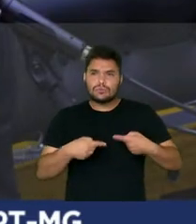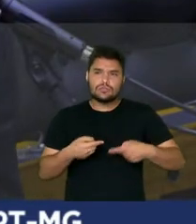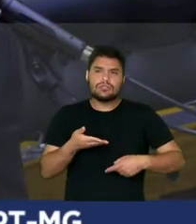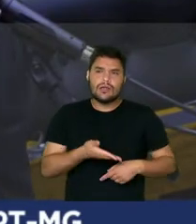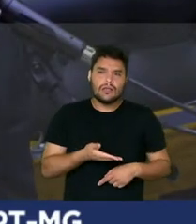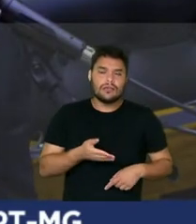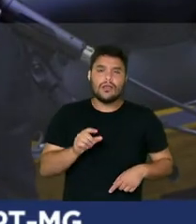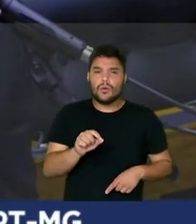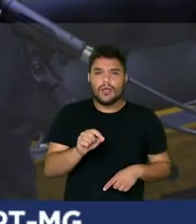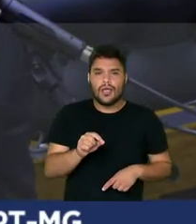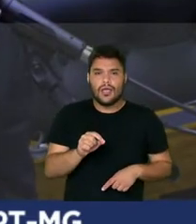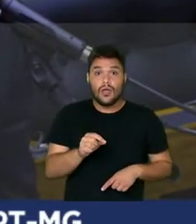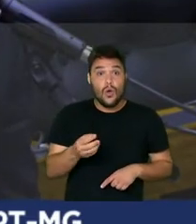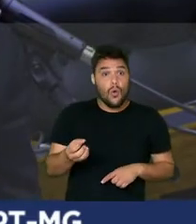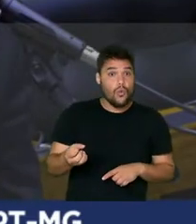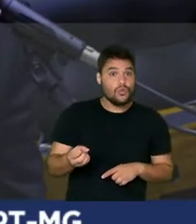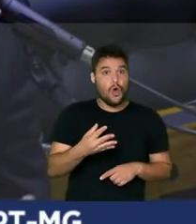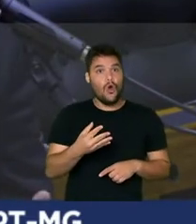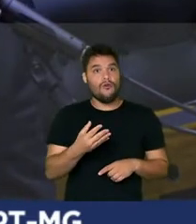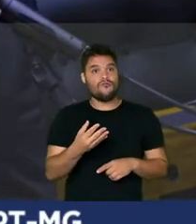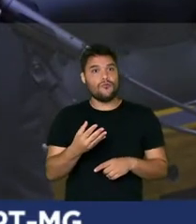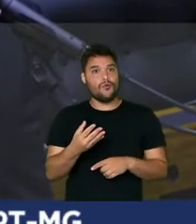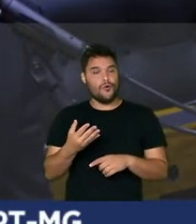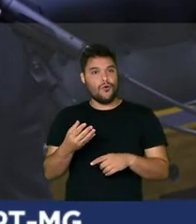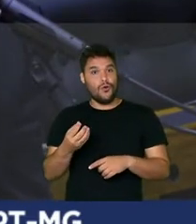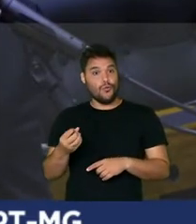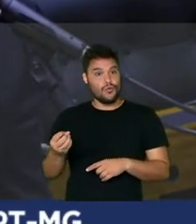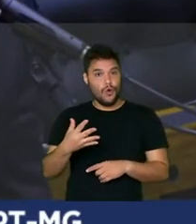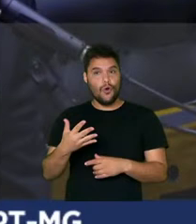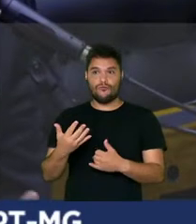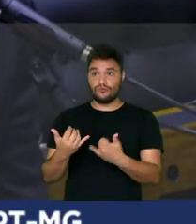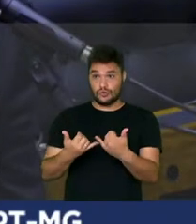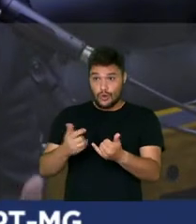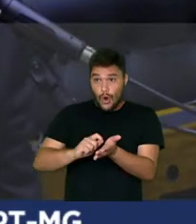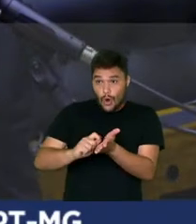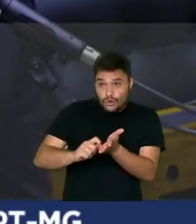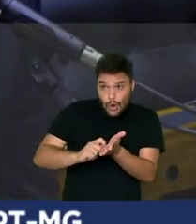NÓS ESTAMOS DISCUTINDO AQUI É QUE ELE GANHOU UM NOVO PRODUTO, ESTÁ SENDO LEGALIZADO E NÓS VAMOS COBRAR